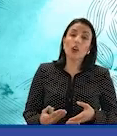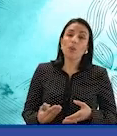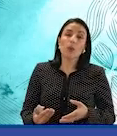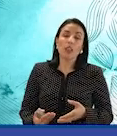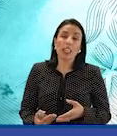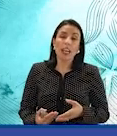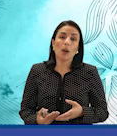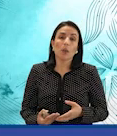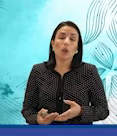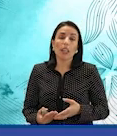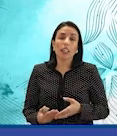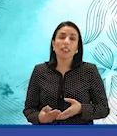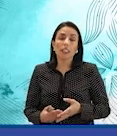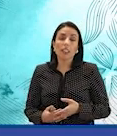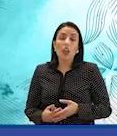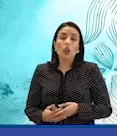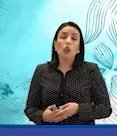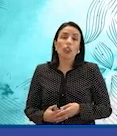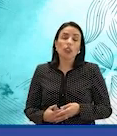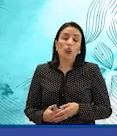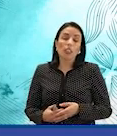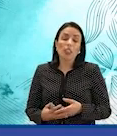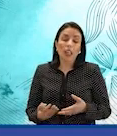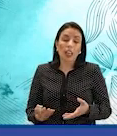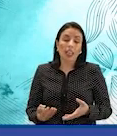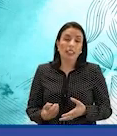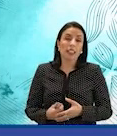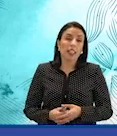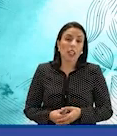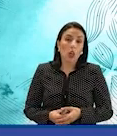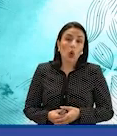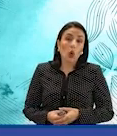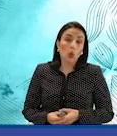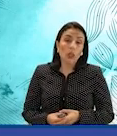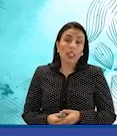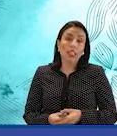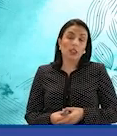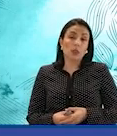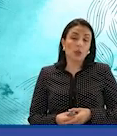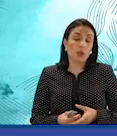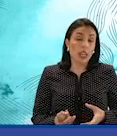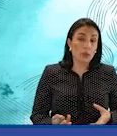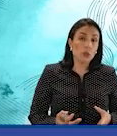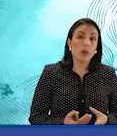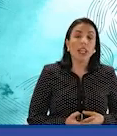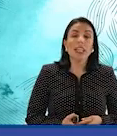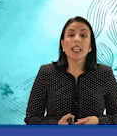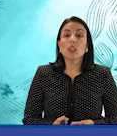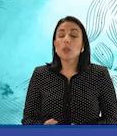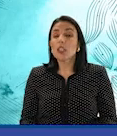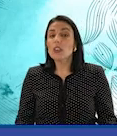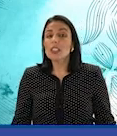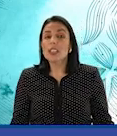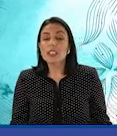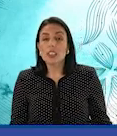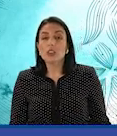no podría aprobar en esas condiciones un ingreso, digamos, para el crédito. por qué no le está haciendo